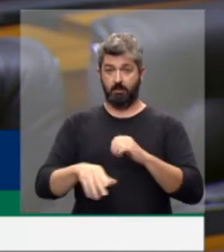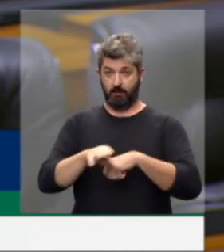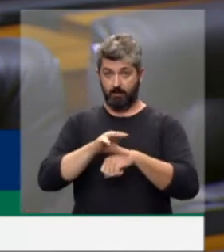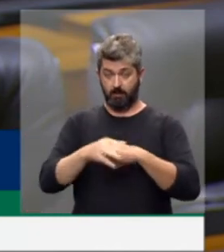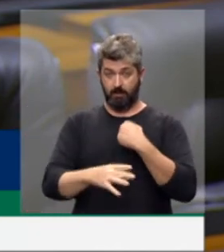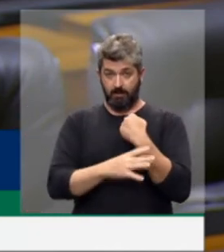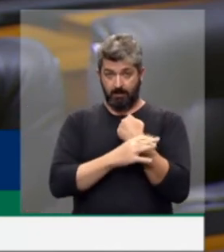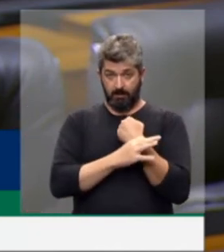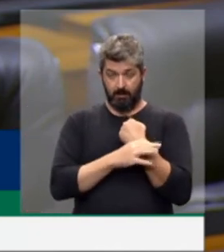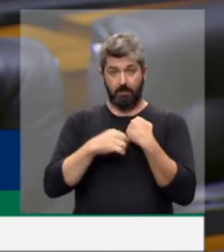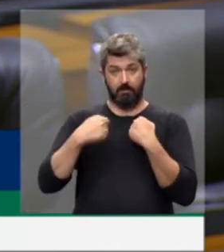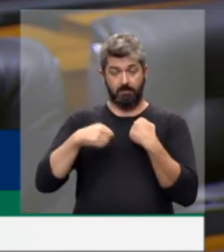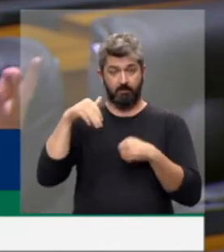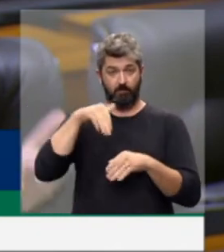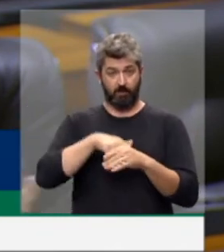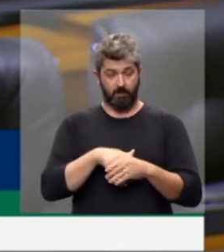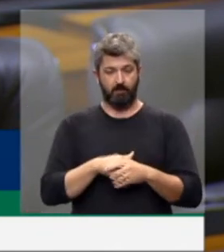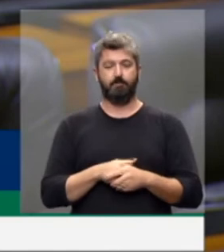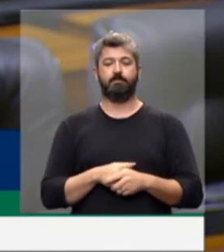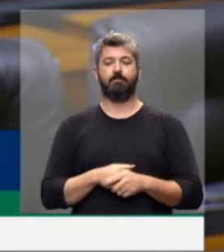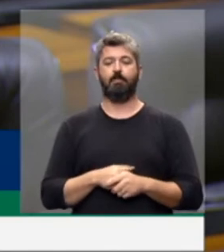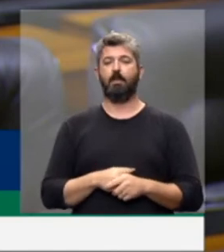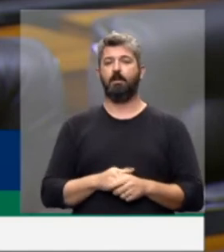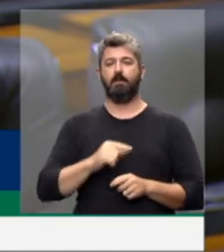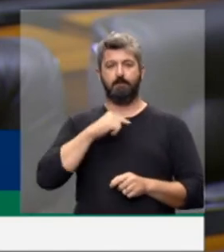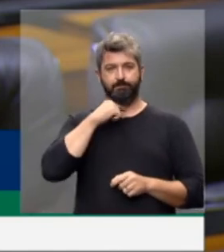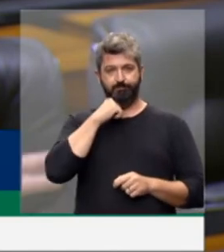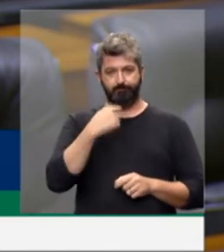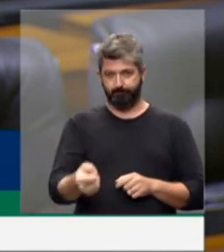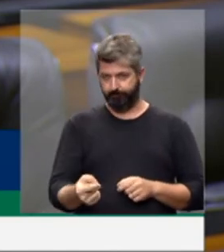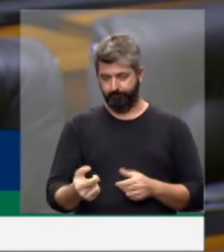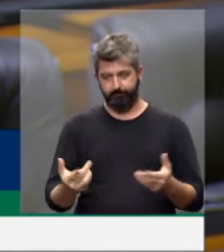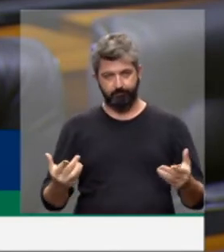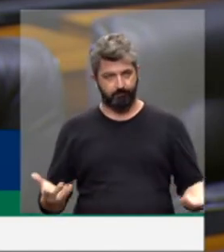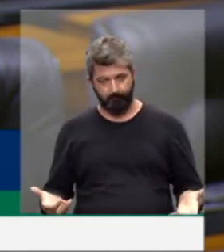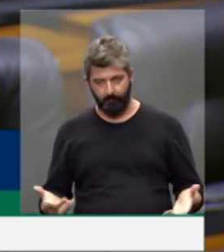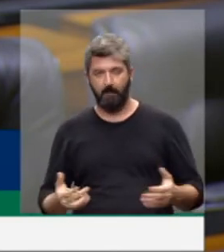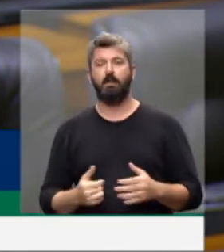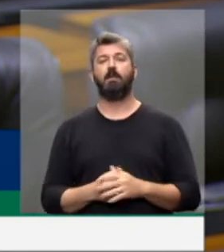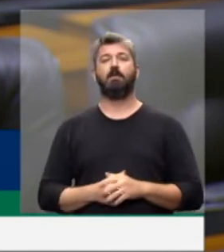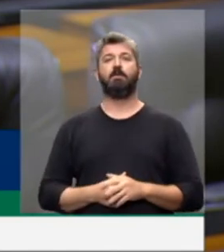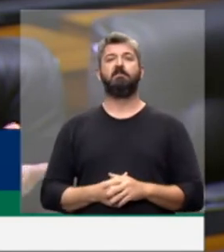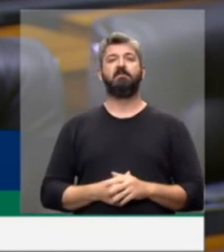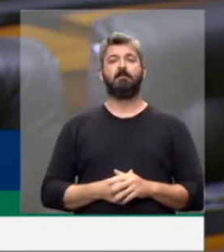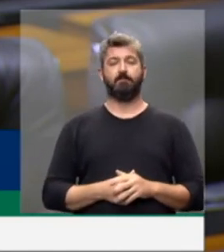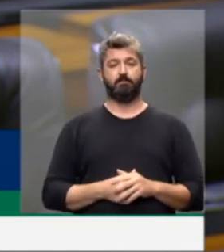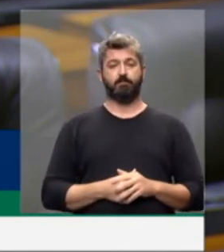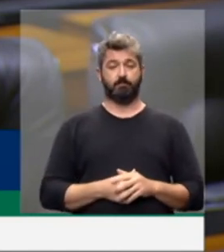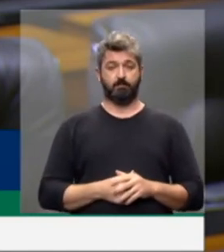MESMO QUE HOJE NA SESSÃO DO CONGRESSO UMA SÉRIE DE VETOS QUE A CONSTITUIÇÃO NOS GARANTIA QUE DEVERIA TER SIDO VOTADO, INFELIZMENTE ACABARAM